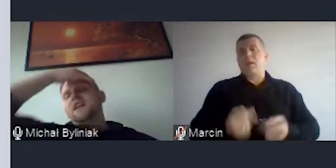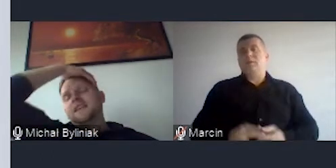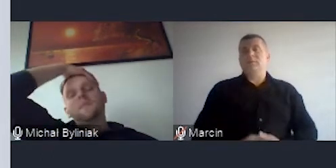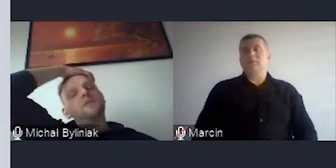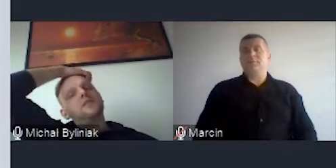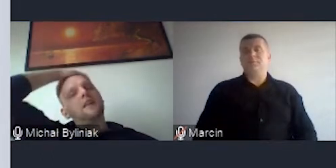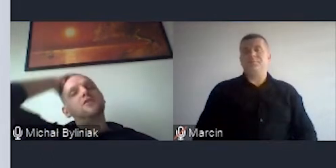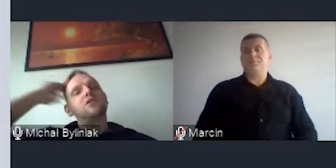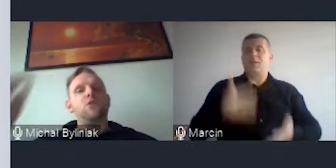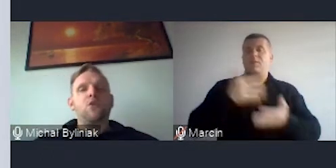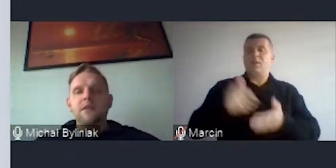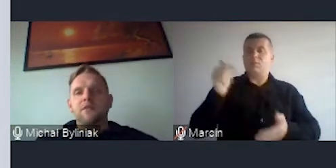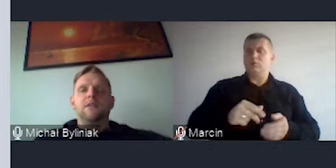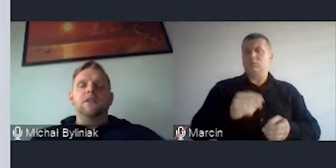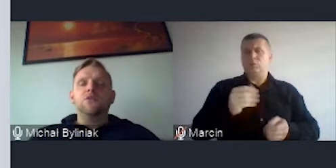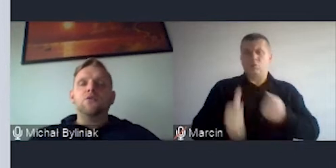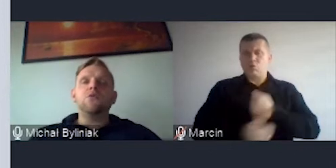Wydatek ma być należycie udokumentowany i tu zatrzymamy się na chwilkę, ponieważ należyte udokumentowanie